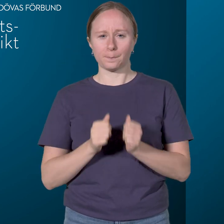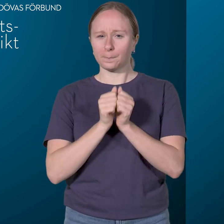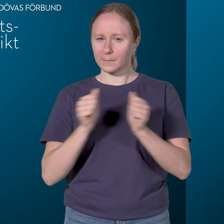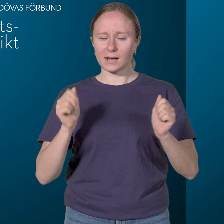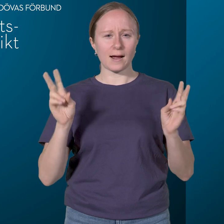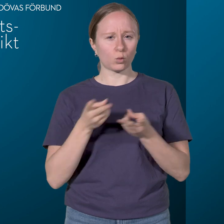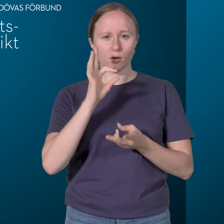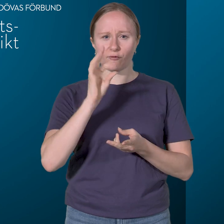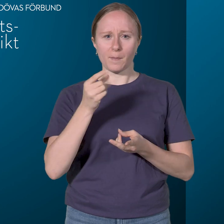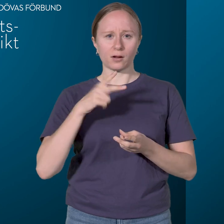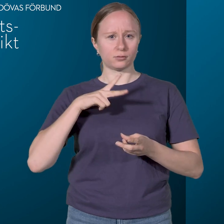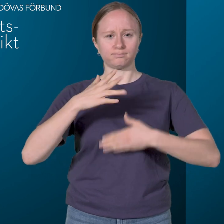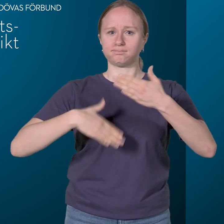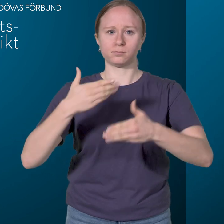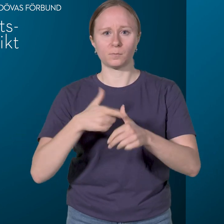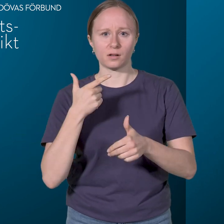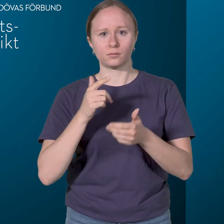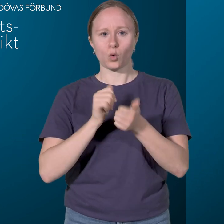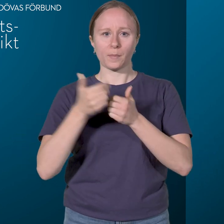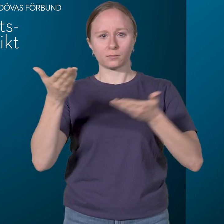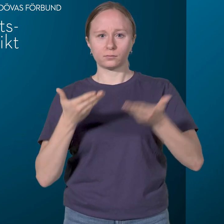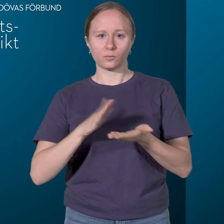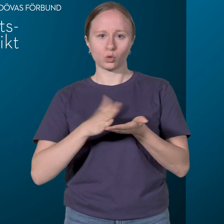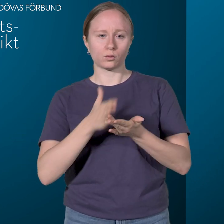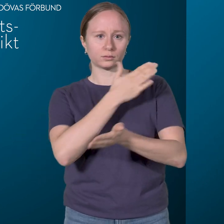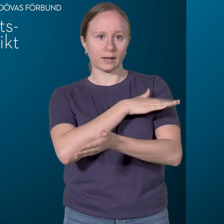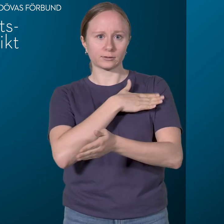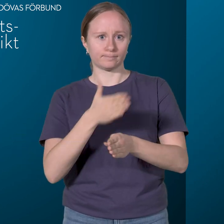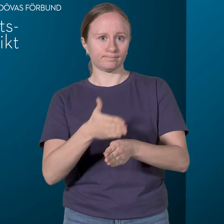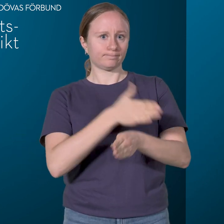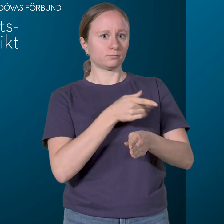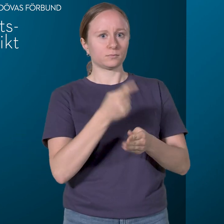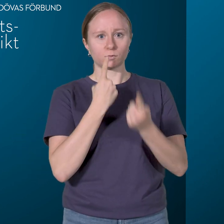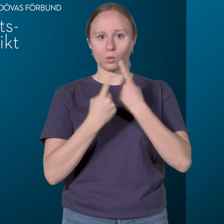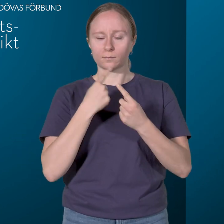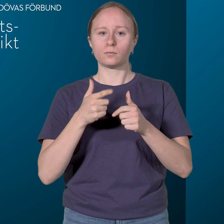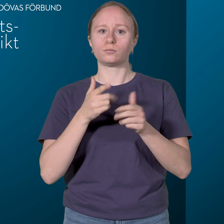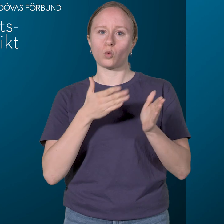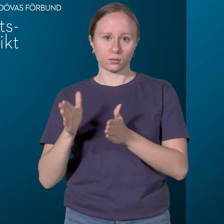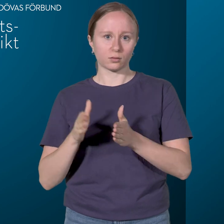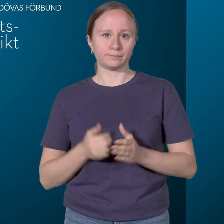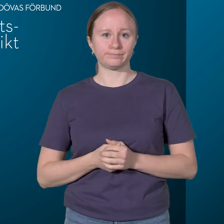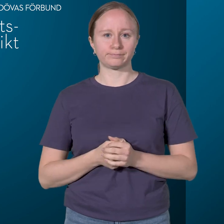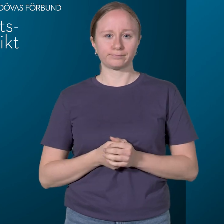Fpa har emellertid hunnit inleda ett anbudsförfarande - för upphandling av tolkningstjänster innan samrådet ordnas.